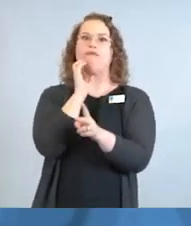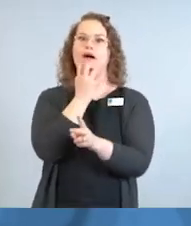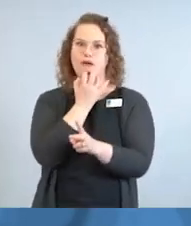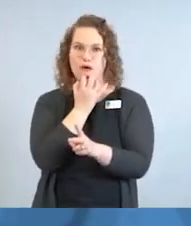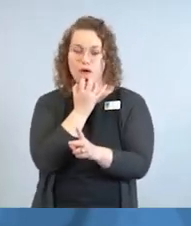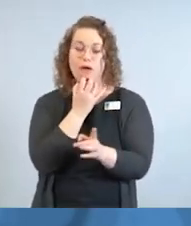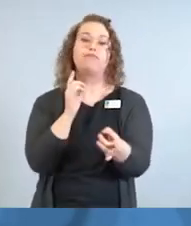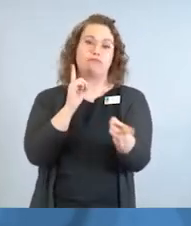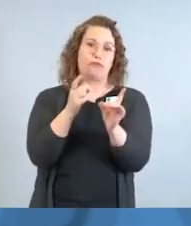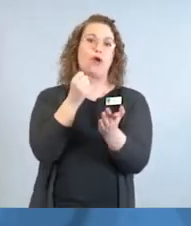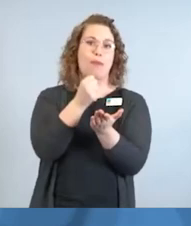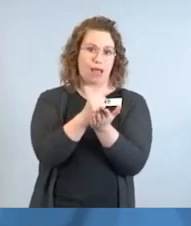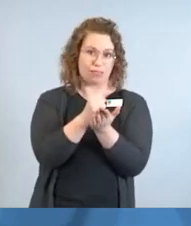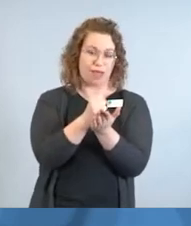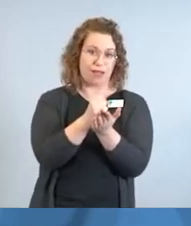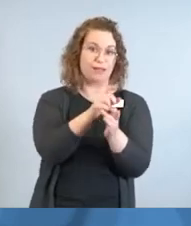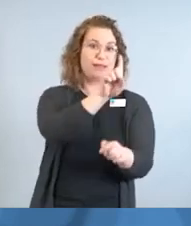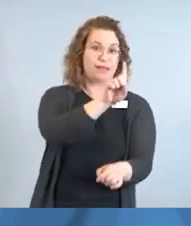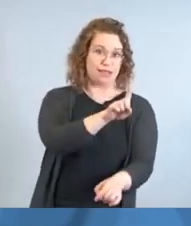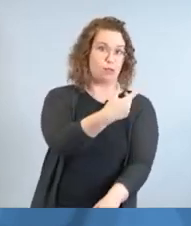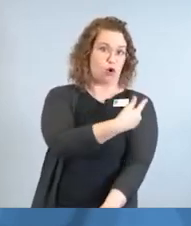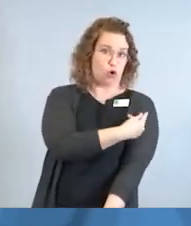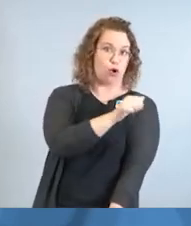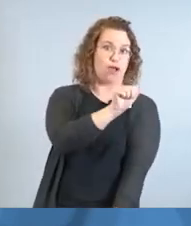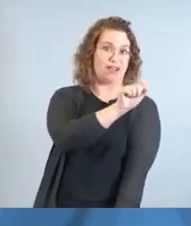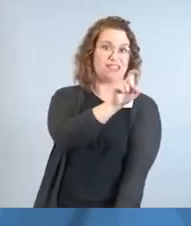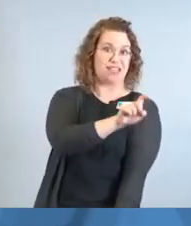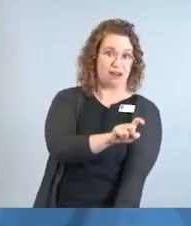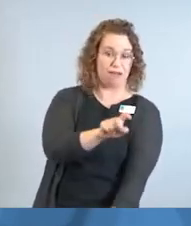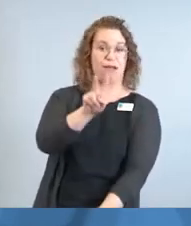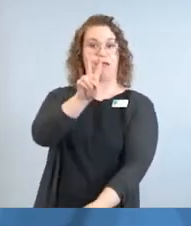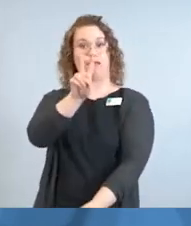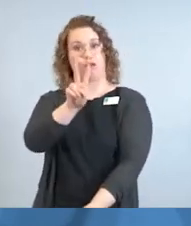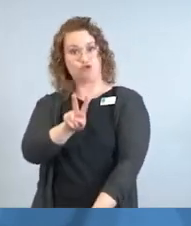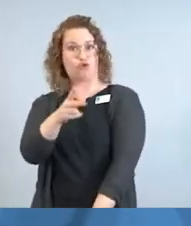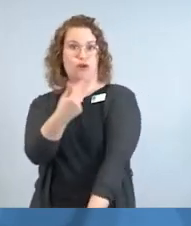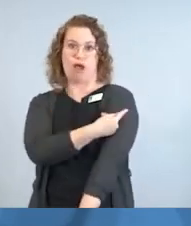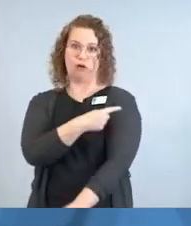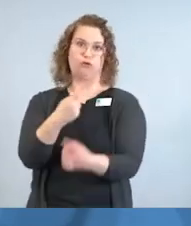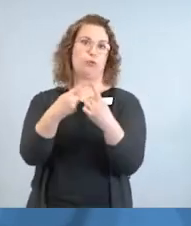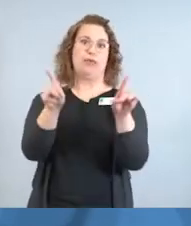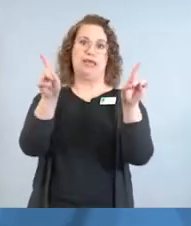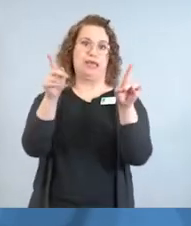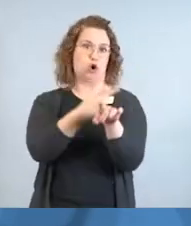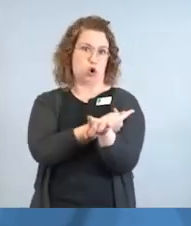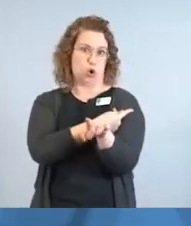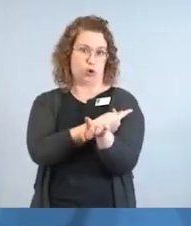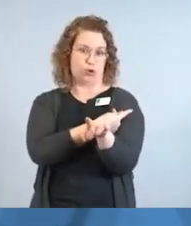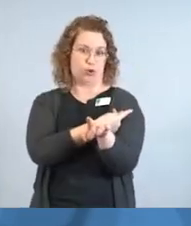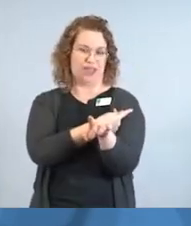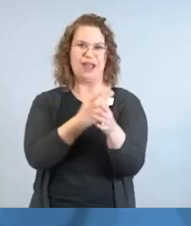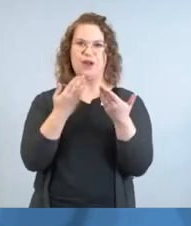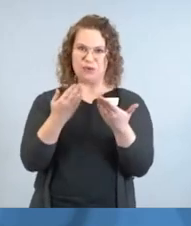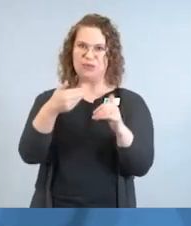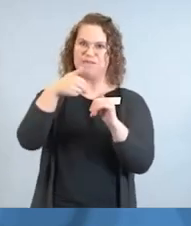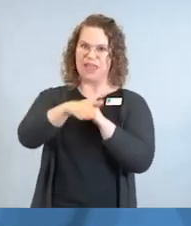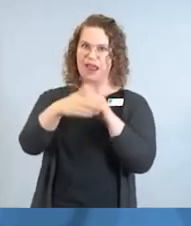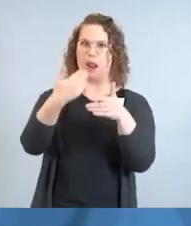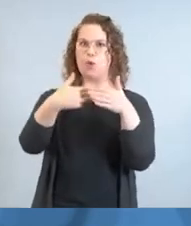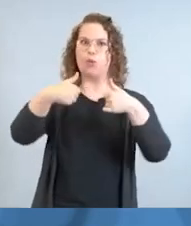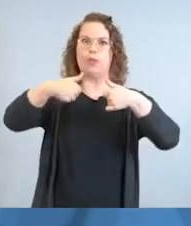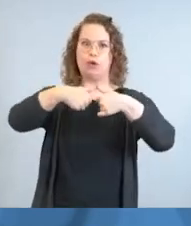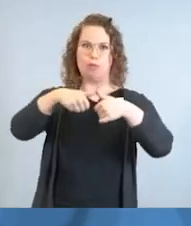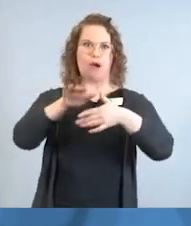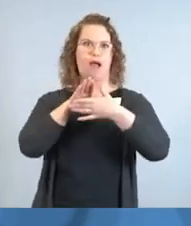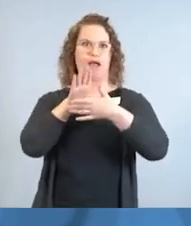Se on toistaseksi myyntiluvan vastaista, mutta tietoa kertyy koko ajan, eikä meillä biologiselta pohjalta ole syytä olettaa,